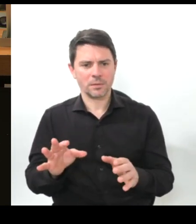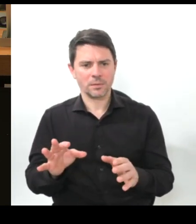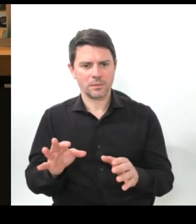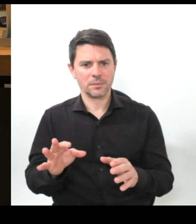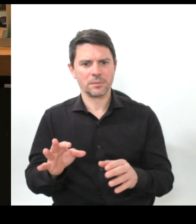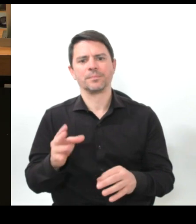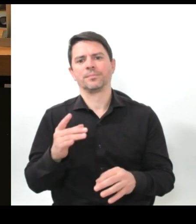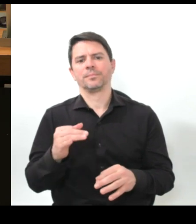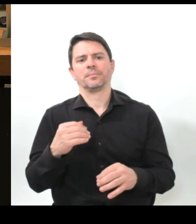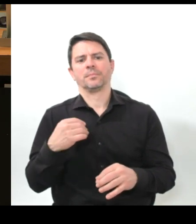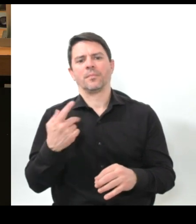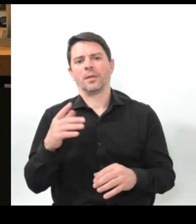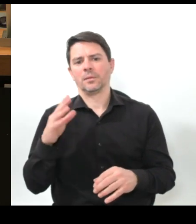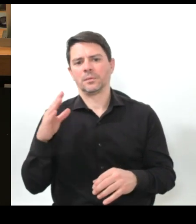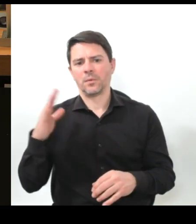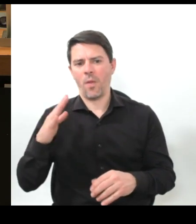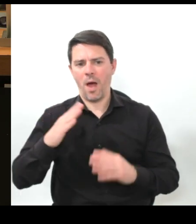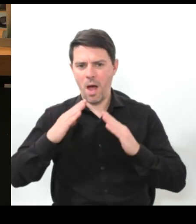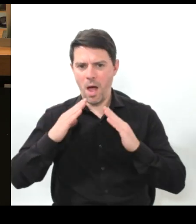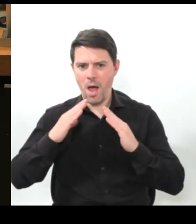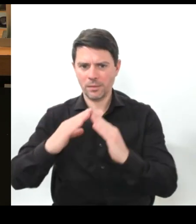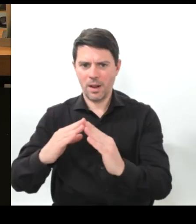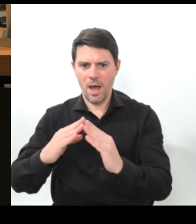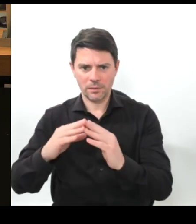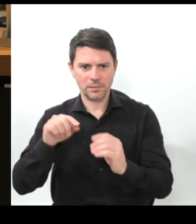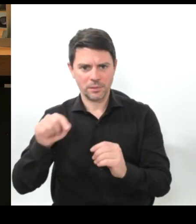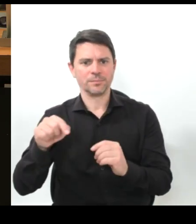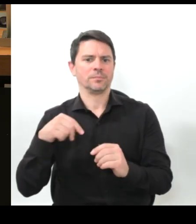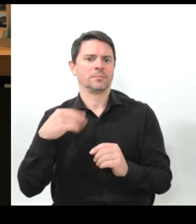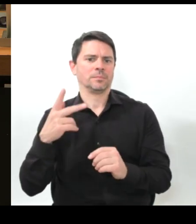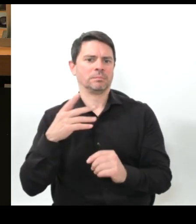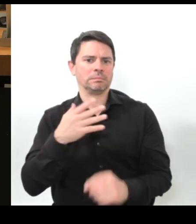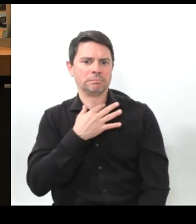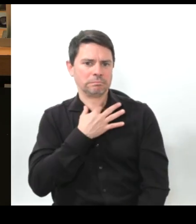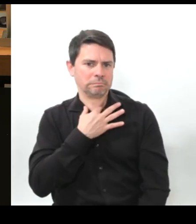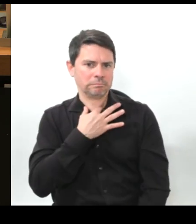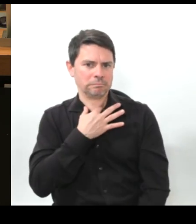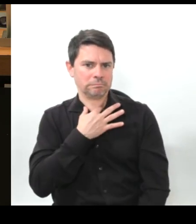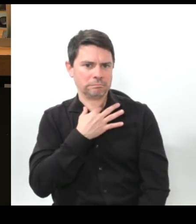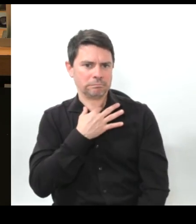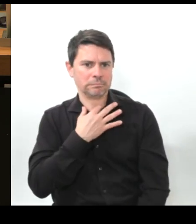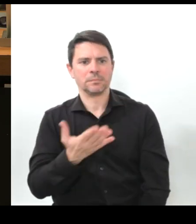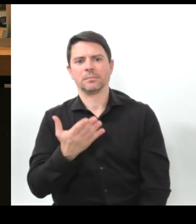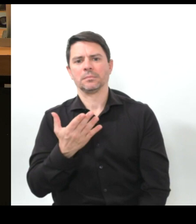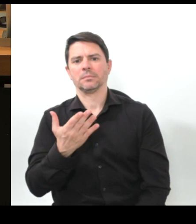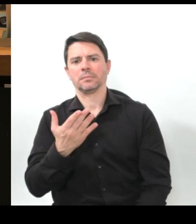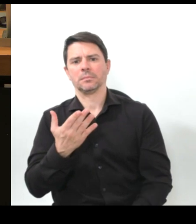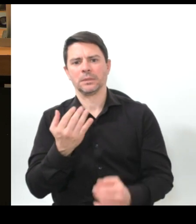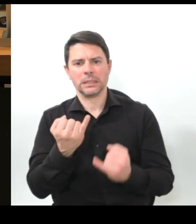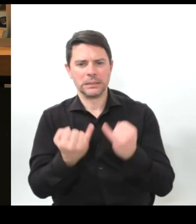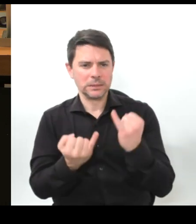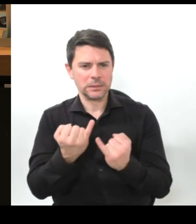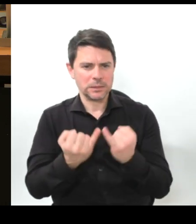man nicht aufpasst Nach der Verschandelung, Zerstörung des Landschaftsbildes durch die industrielle Großanlagen in freier Natur,